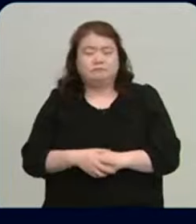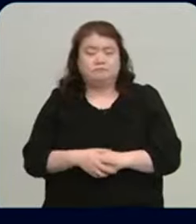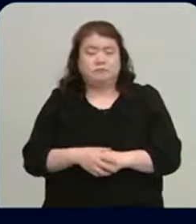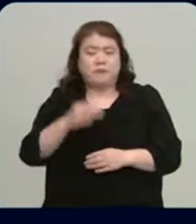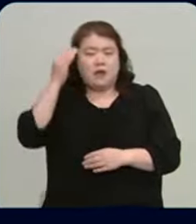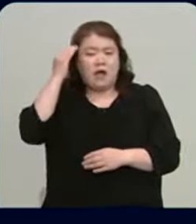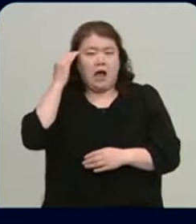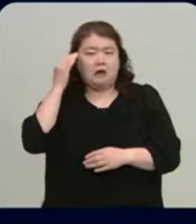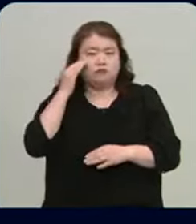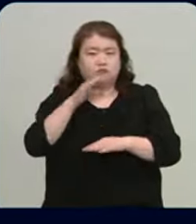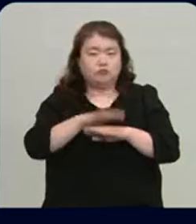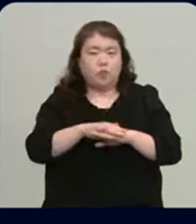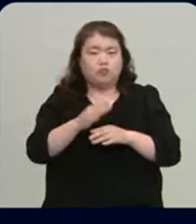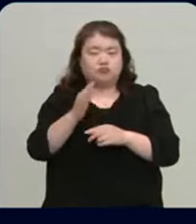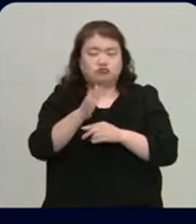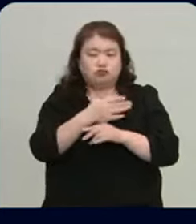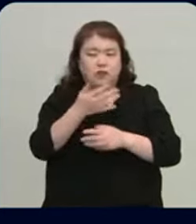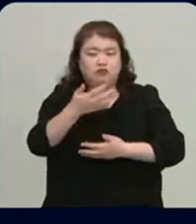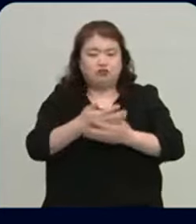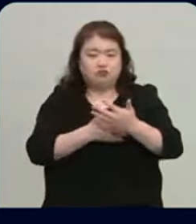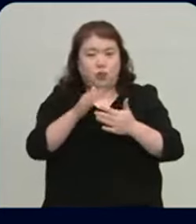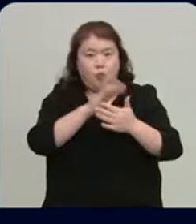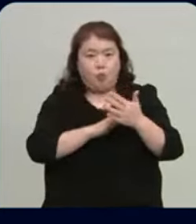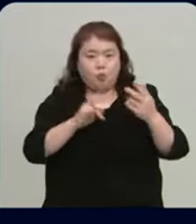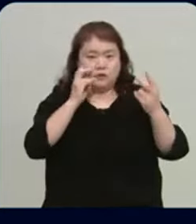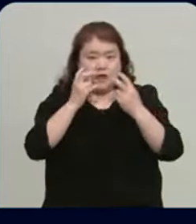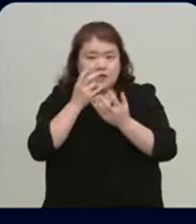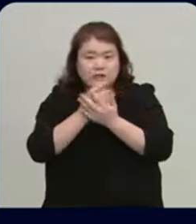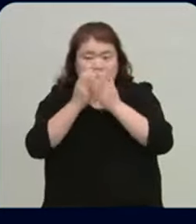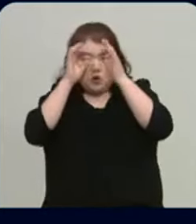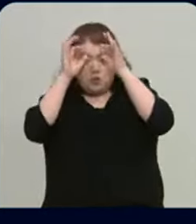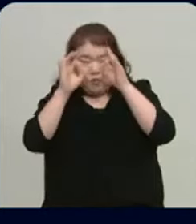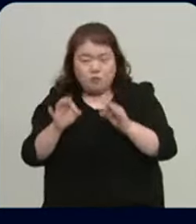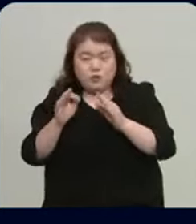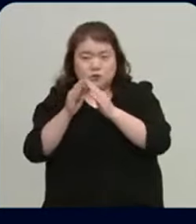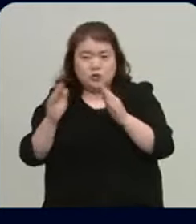한국농수산식품유통공사 자료를 보면 전주지역 기준 후지 사과 열